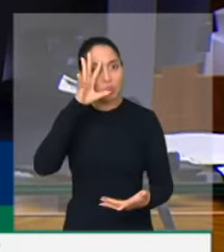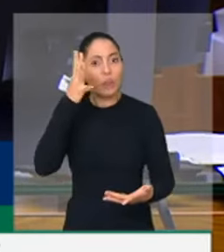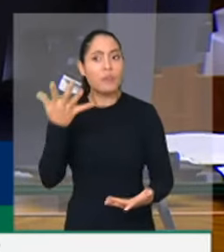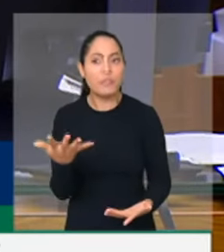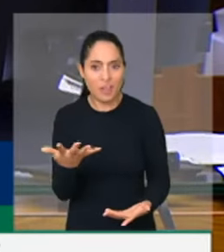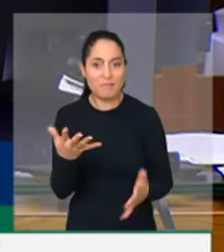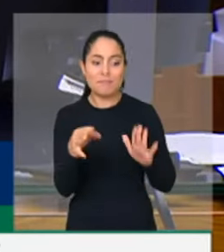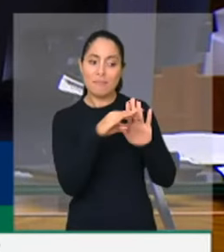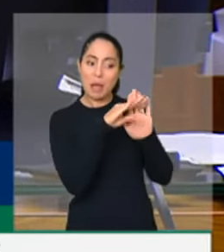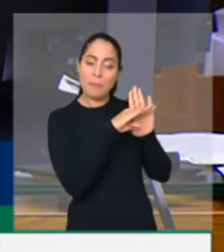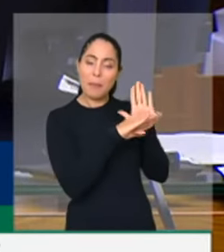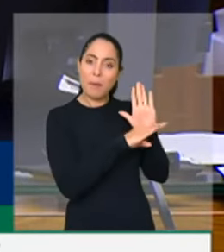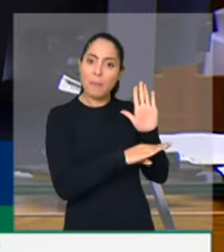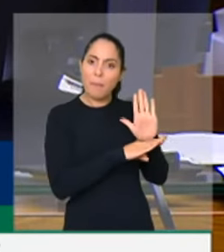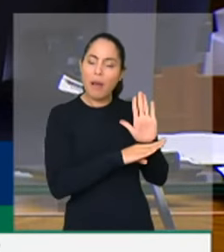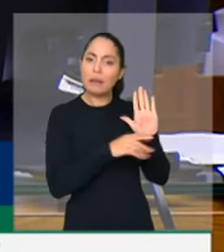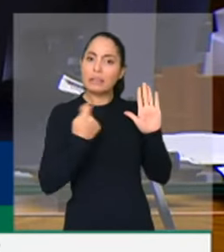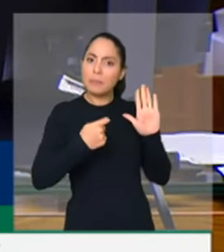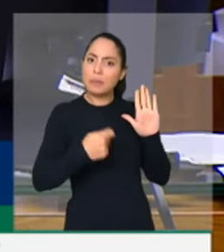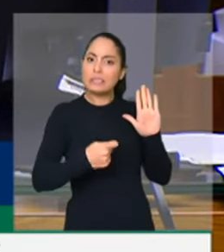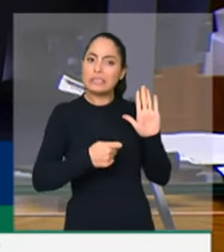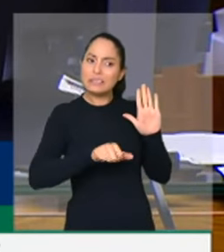RETIRADOS PARA QUE NOSSO POVO POSSA OBTER A MAIOR QUANTIDADE DE VACINAS NO MENOR PRAZO DE